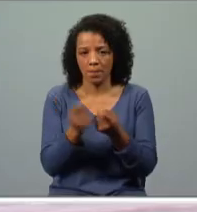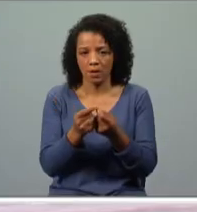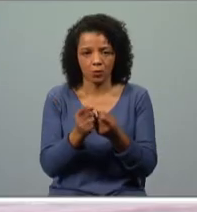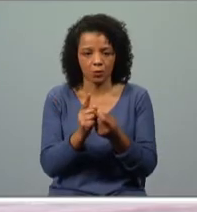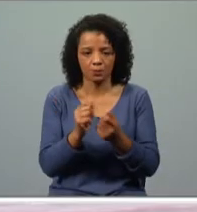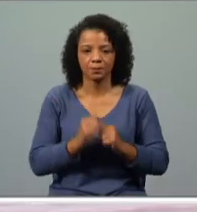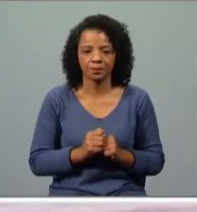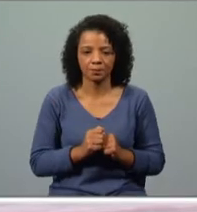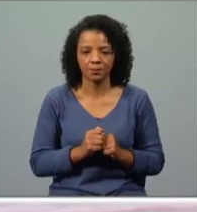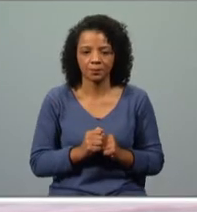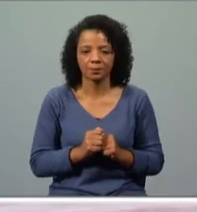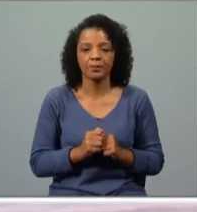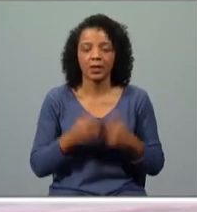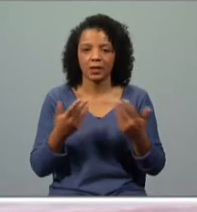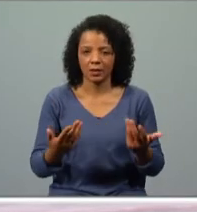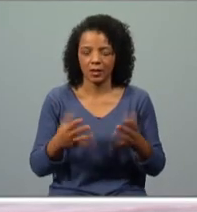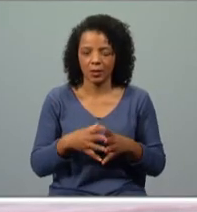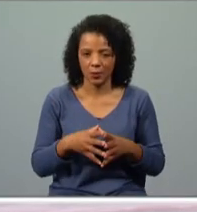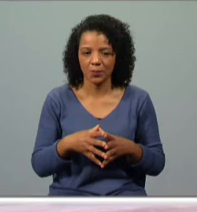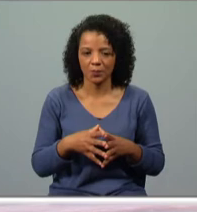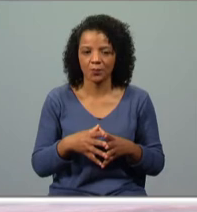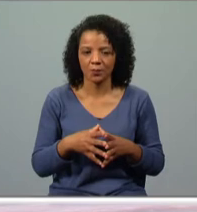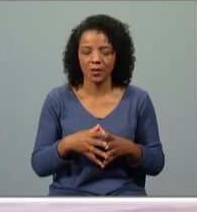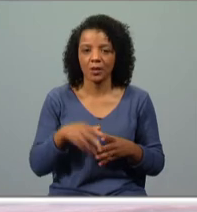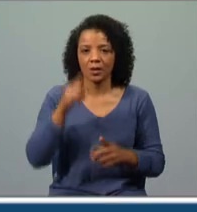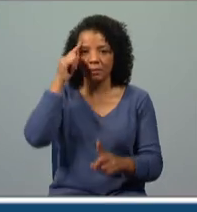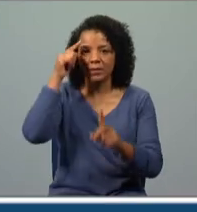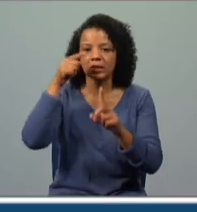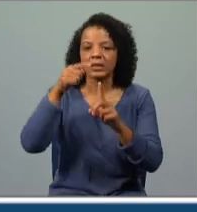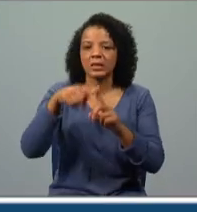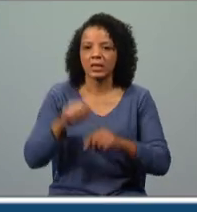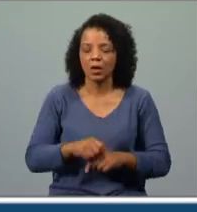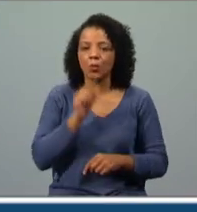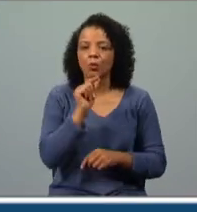então assim sendo vamos ver aqui a nossa missão dos pronomes indefinidos vamos 所以，讓我們在這裡看看我們的不定代詞任務讓我們走吧